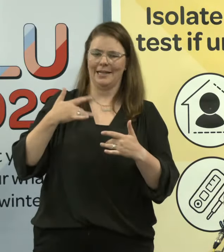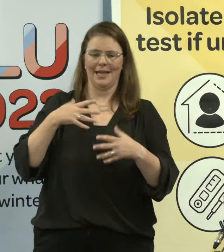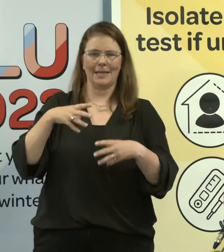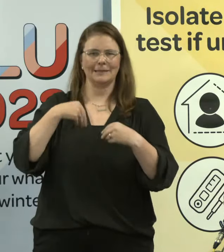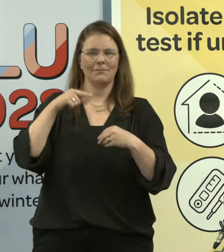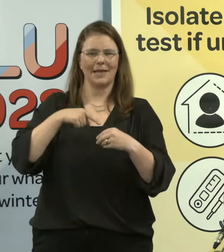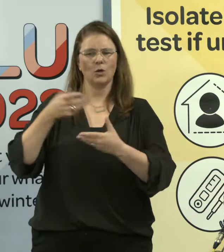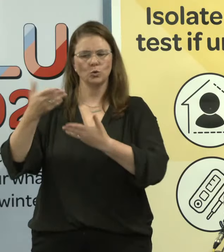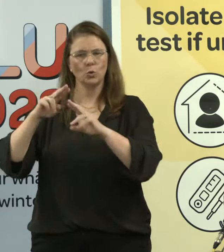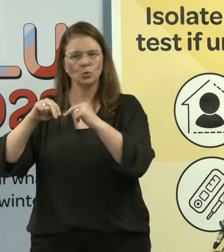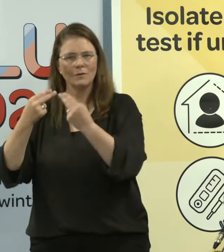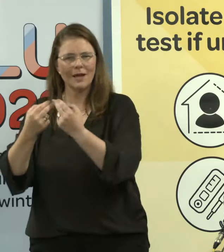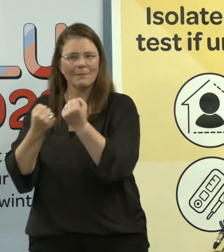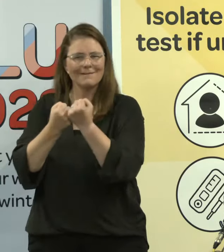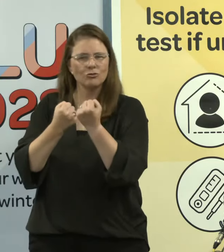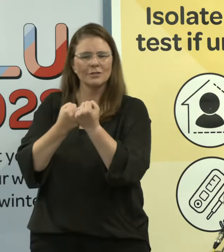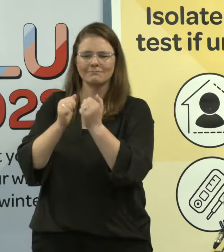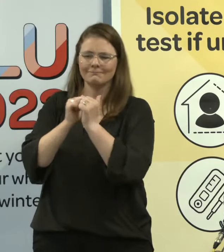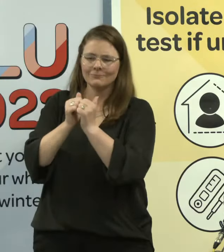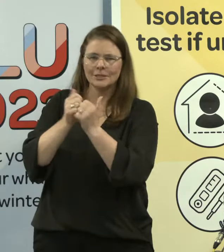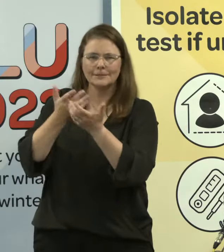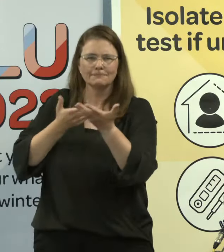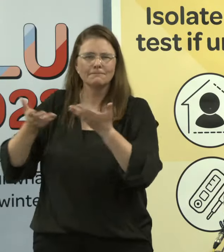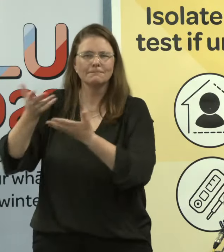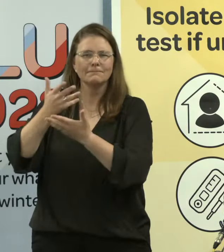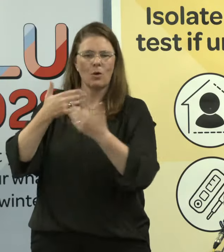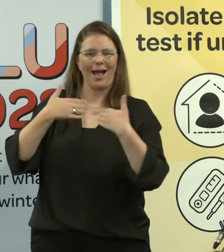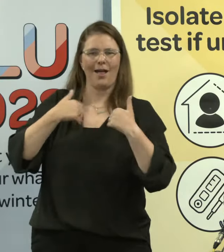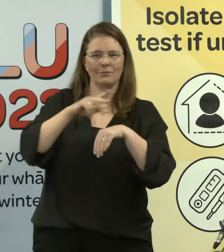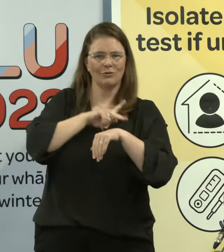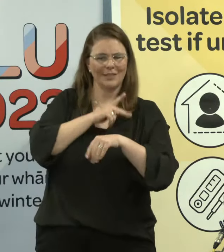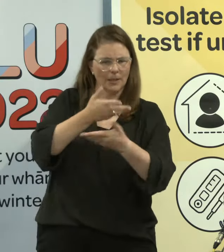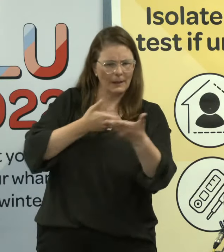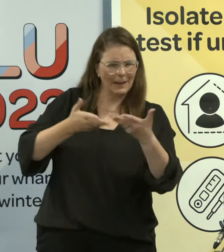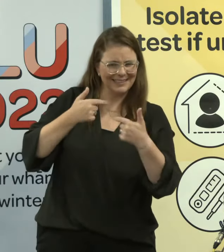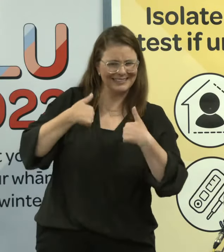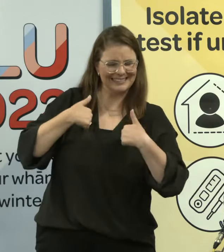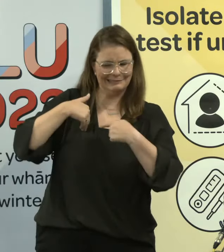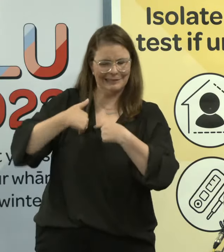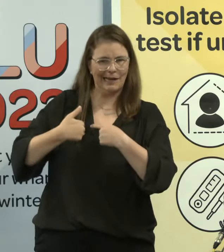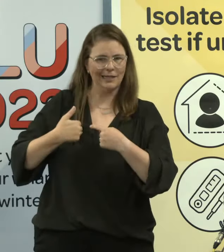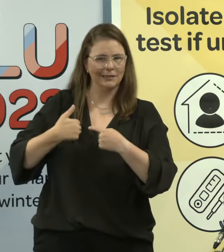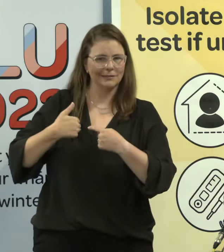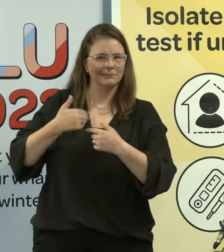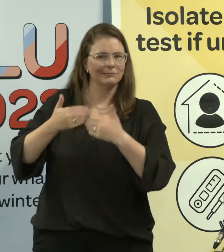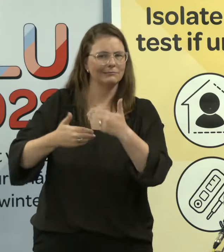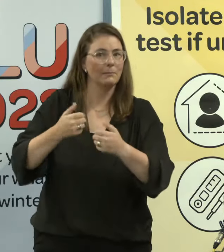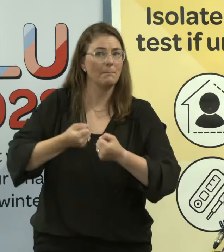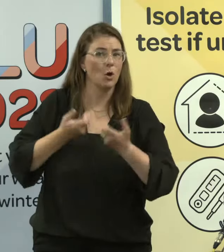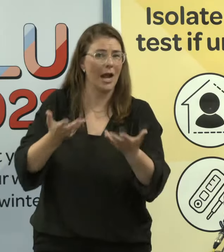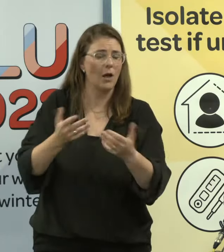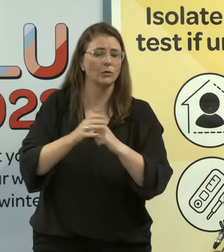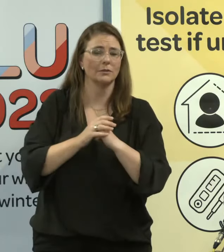kei te ngenge koe, tena he tino